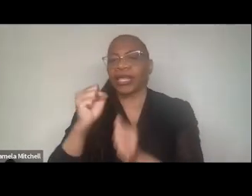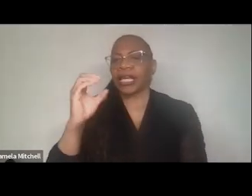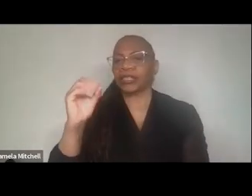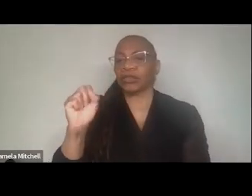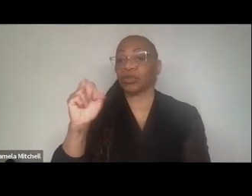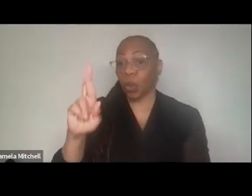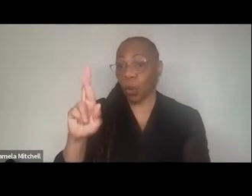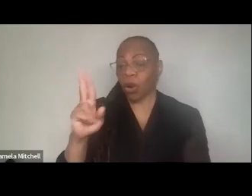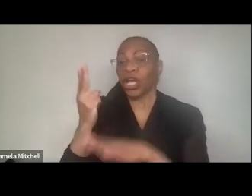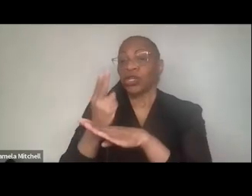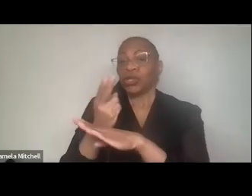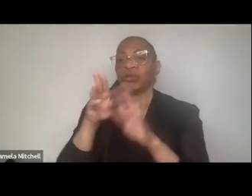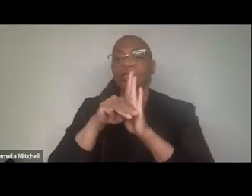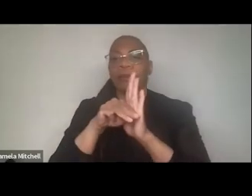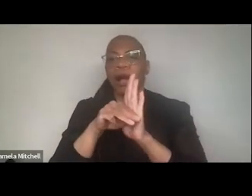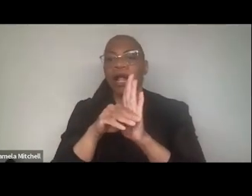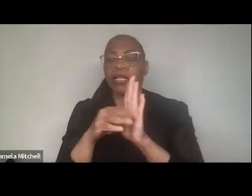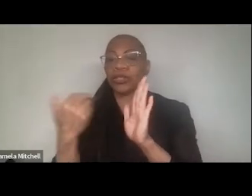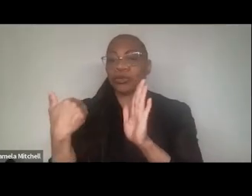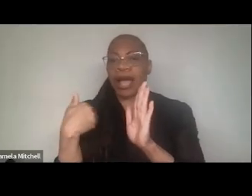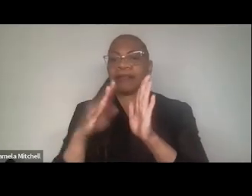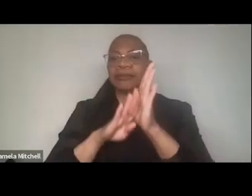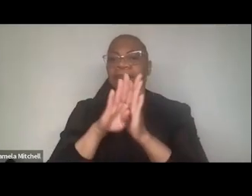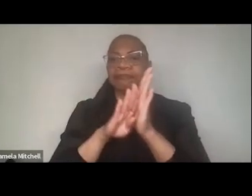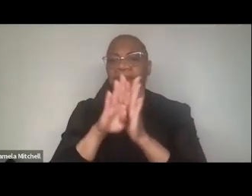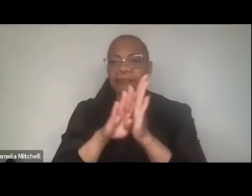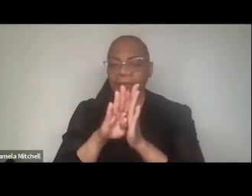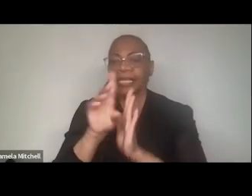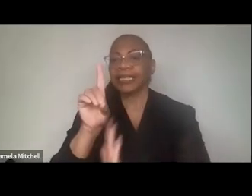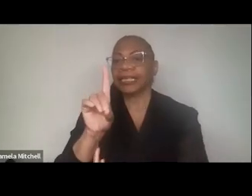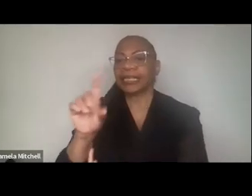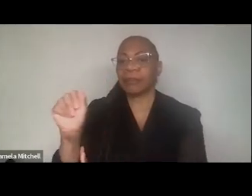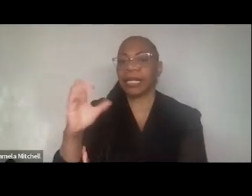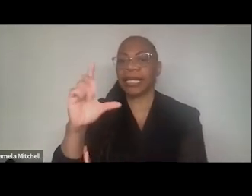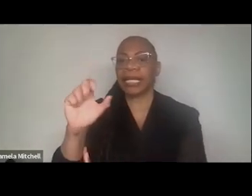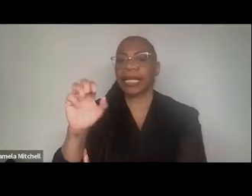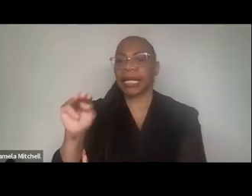obtendrán esa confianza en desarrollar reclamos de discapacidad para individuos con lesiones cerebrales, incluido cómo obtener